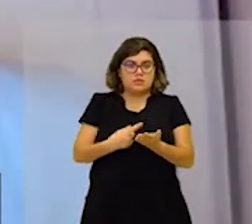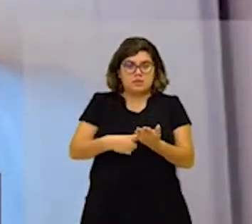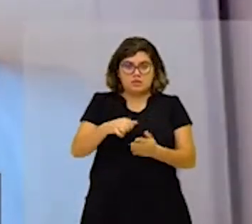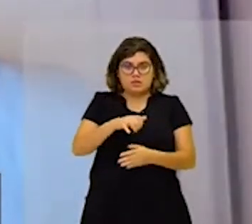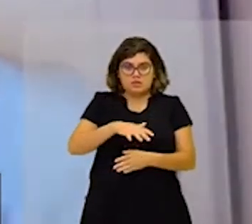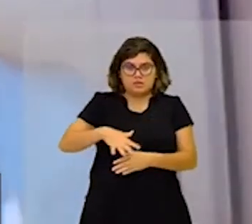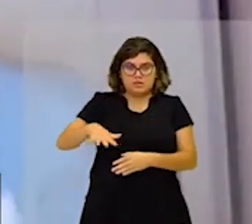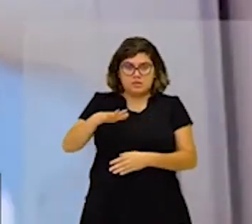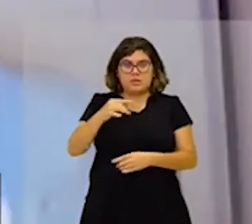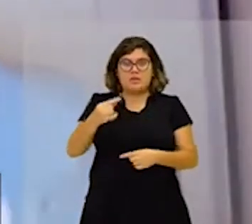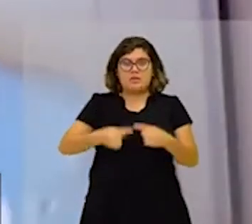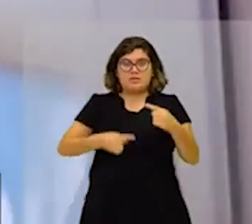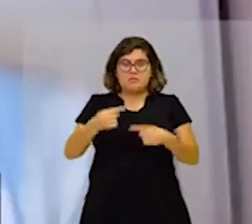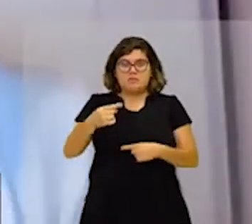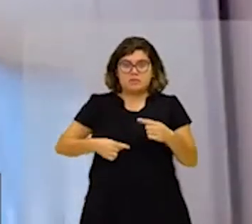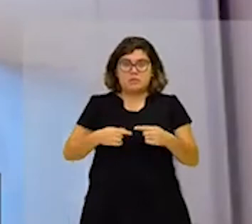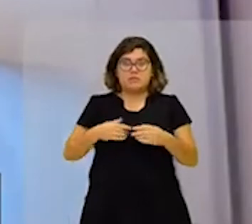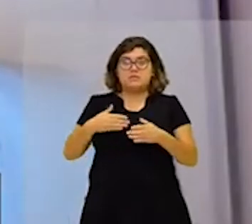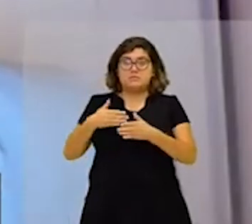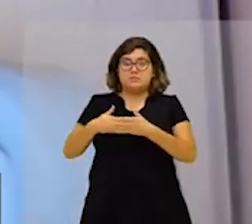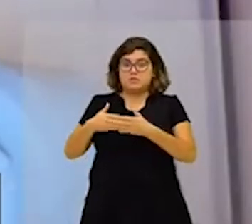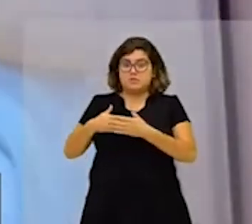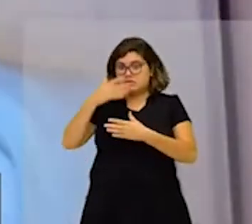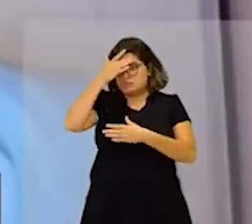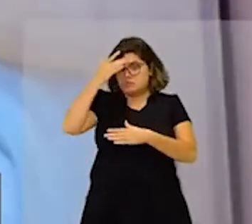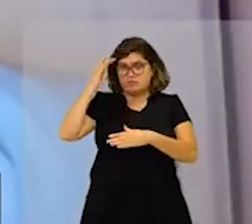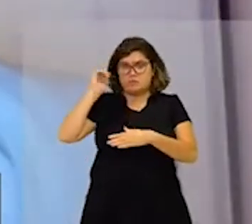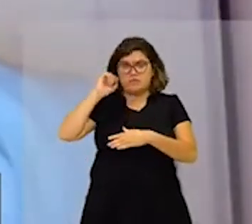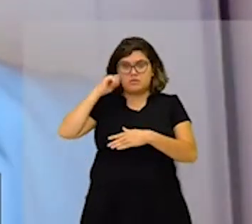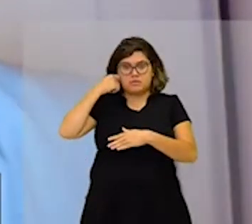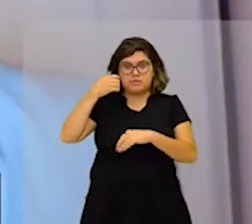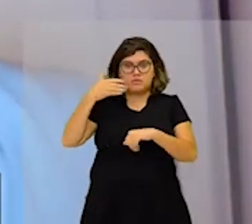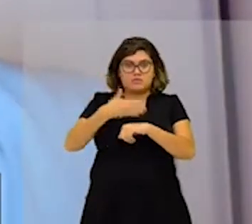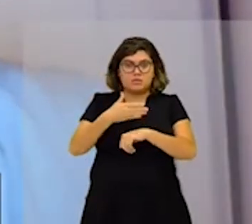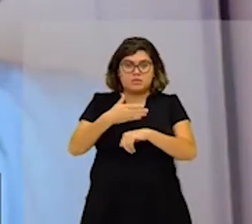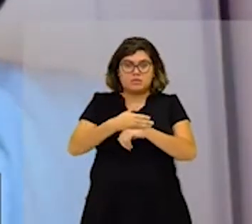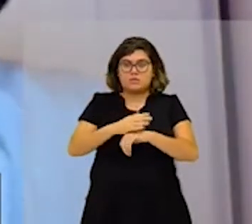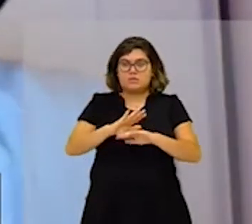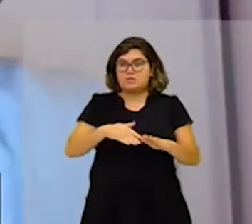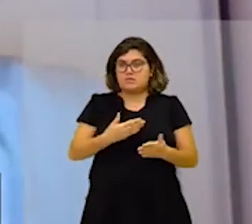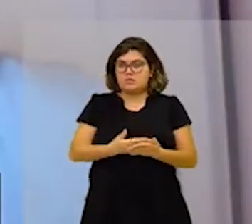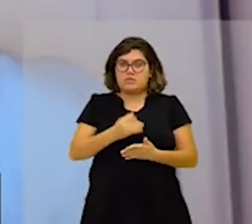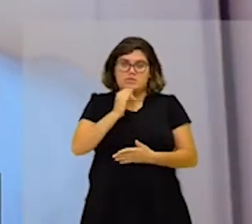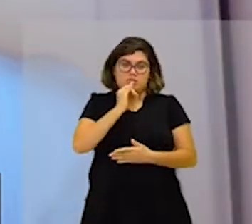políticos impedindo que pessoas negras frequentem a escola por exemplo né o ato complementar nº